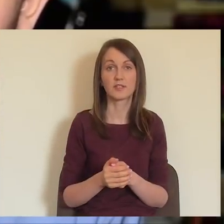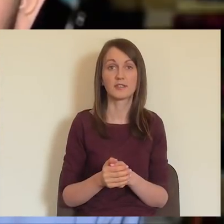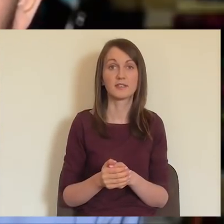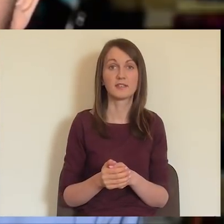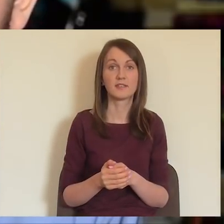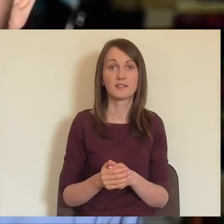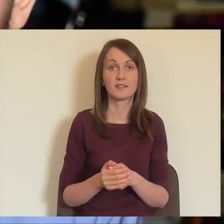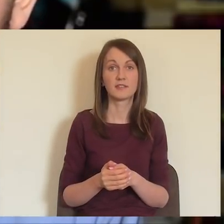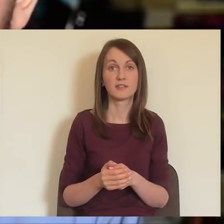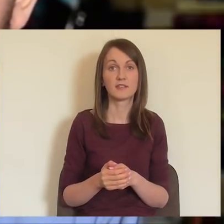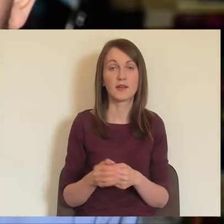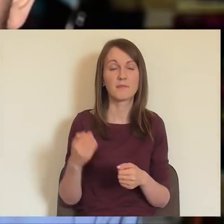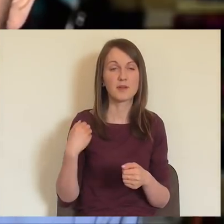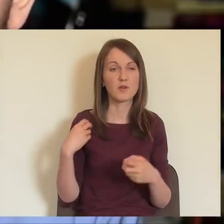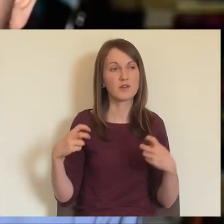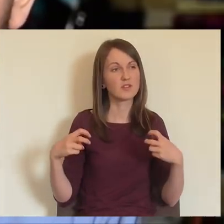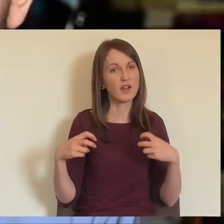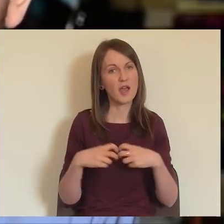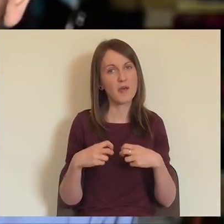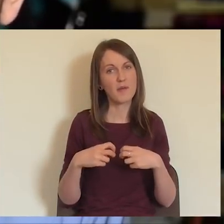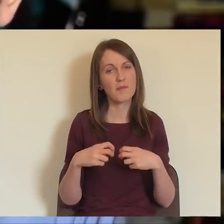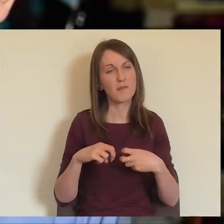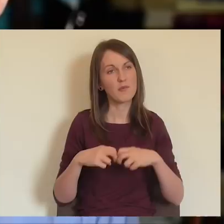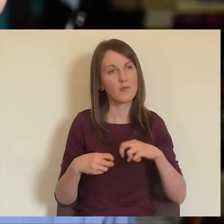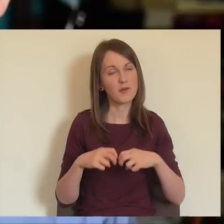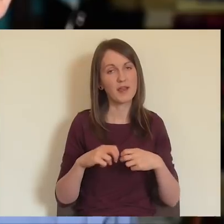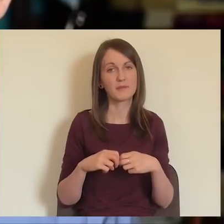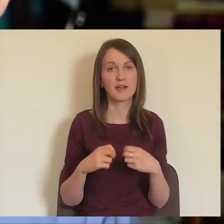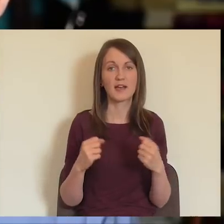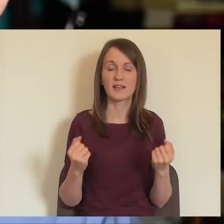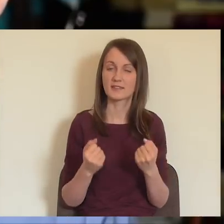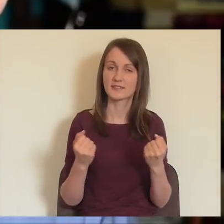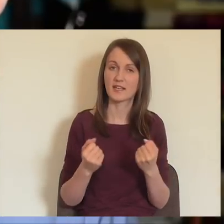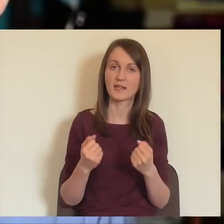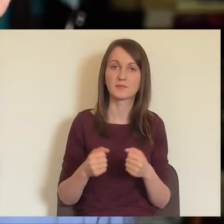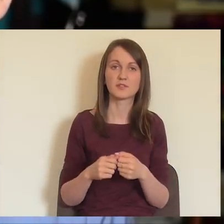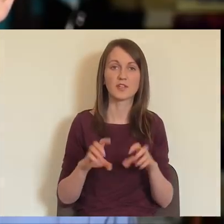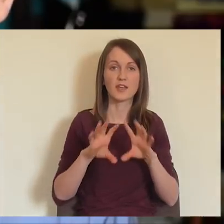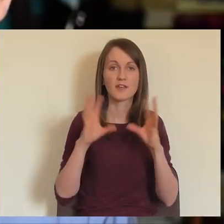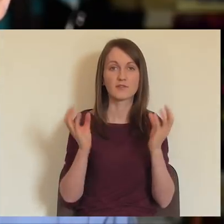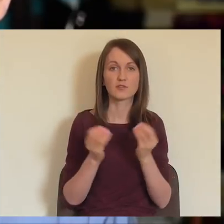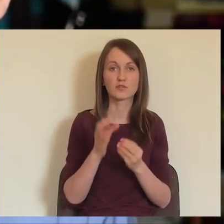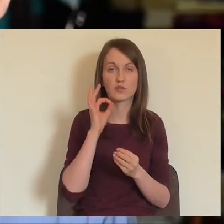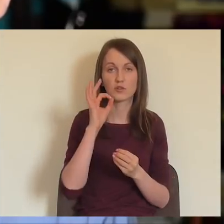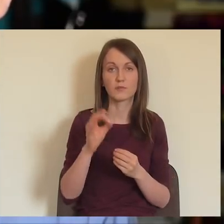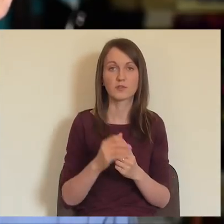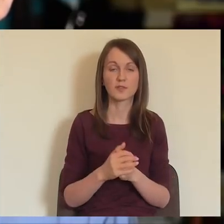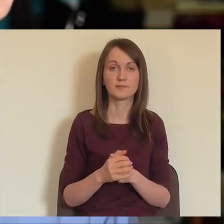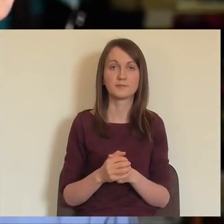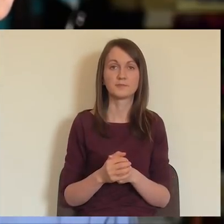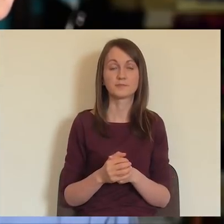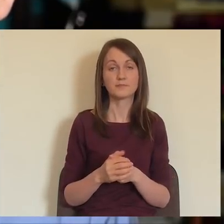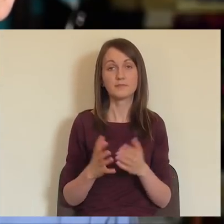i w czwartek już będzie ok. To jest jedna niespodzianka, pracujemy nad tym,